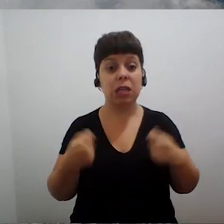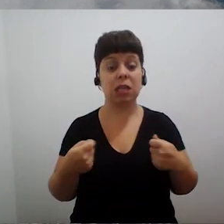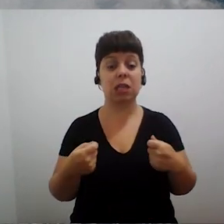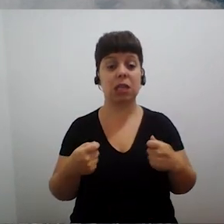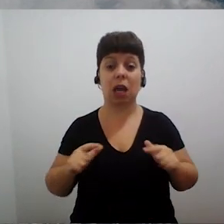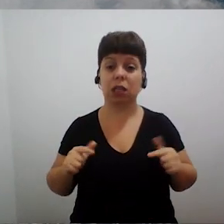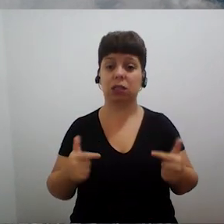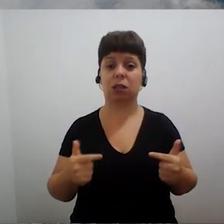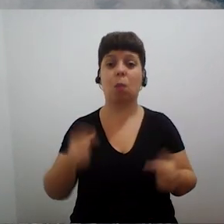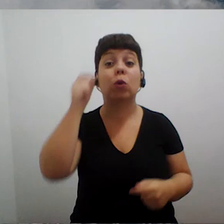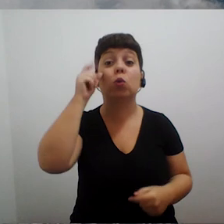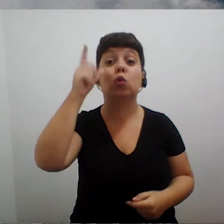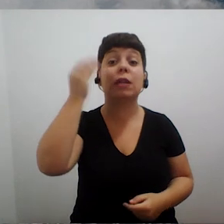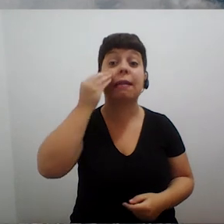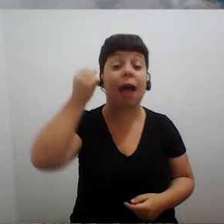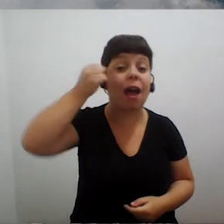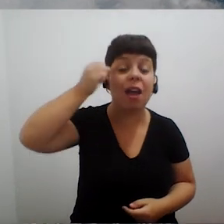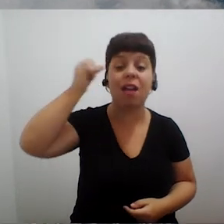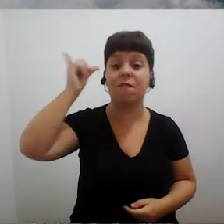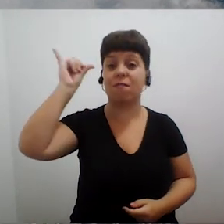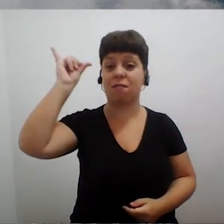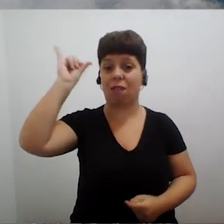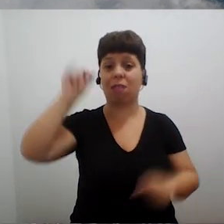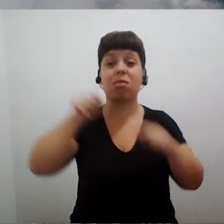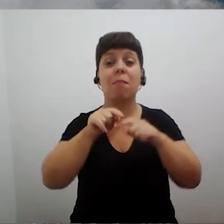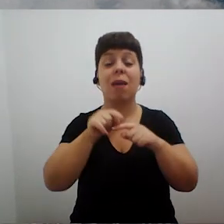uma cultura de prevenção e de proteção em relação a esses problemas.